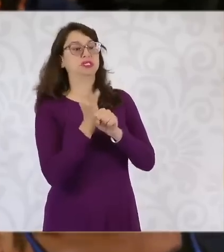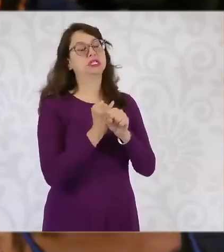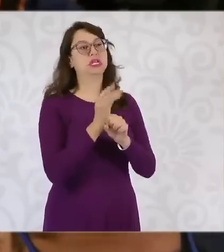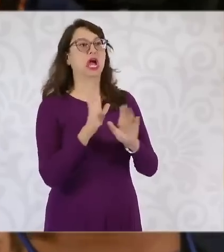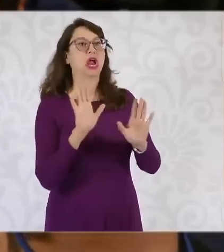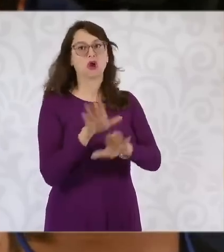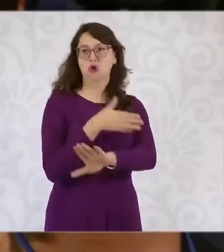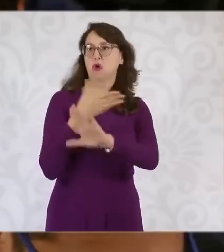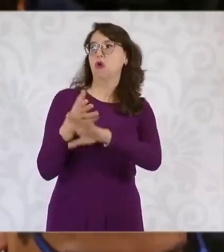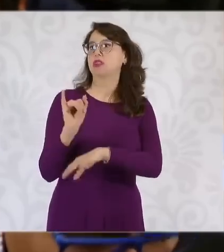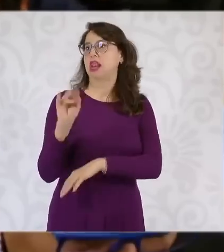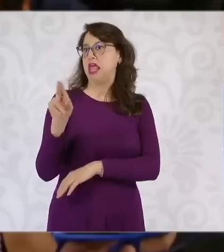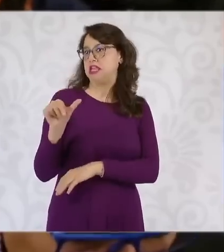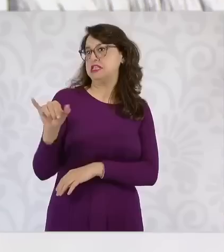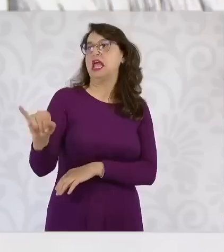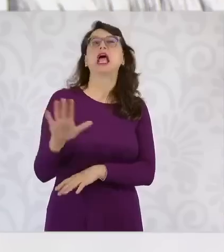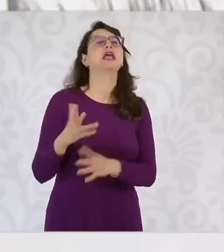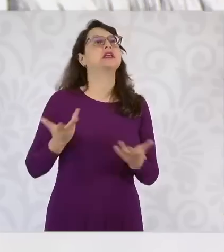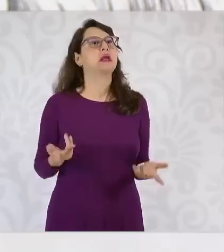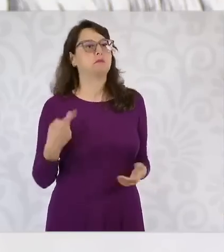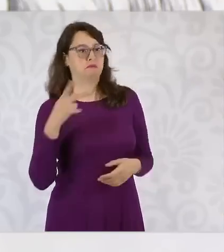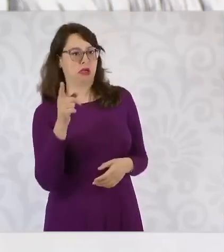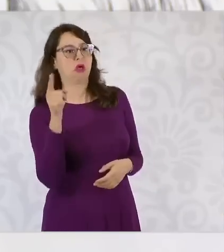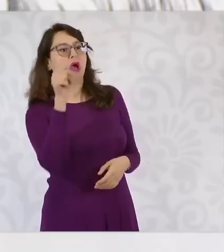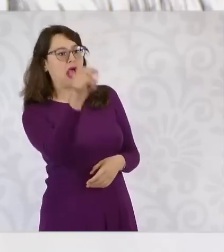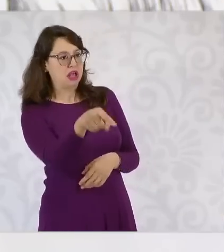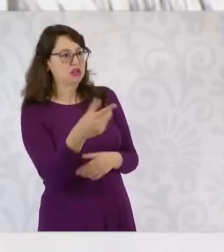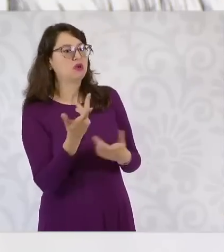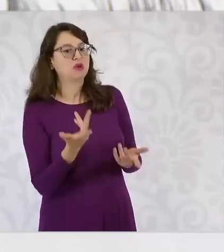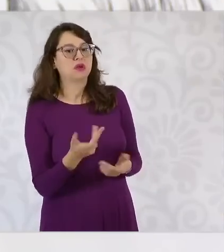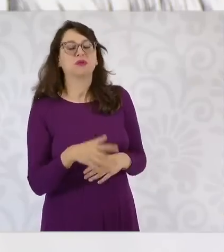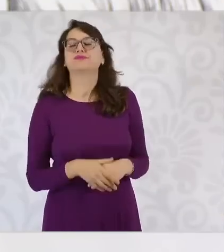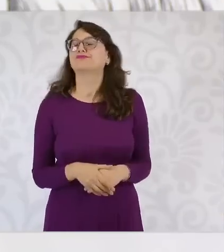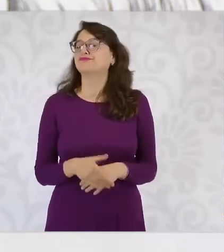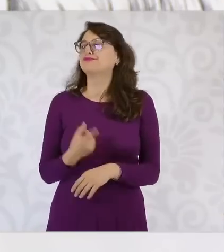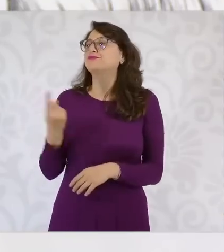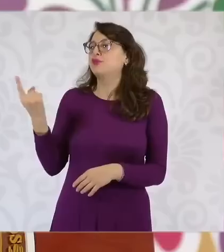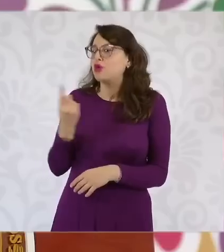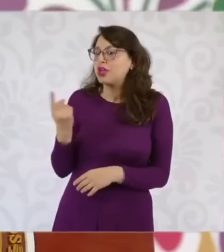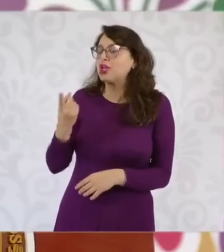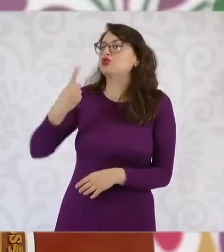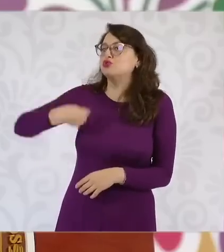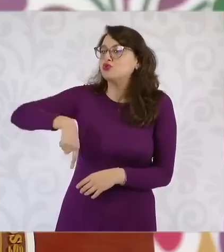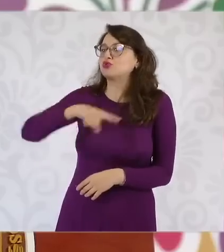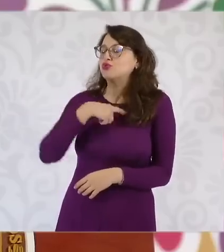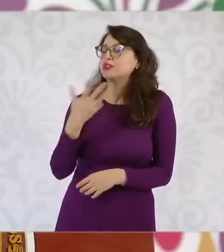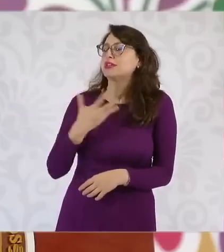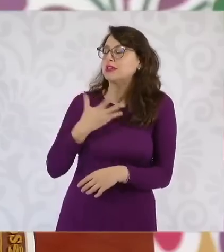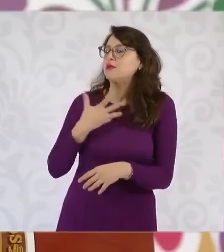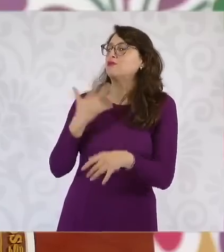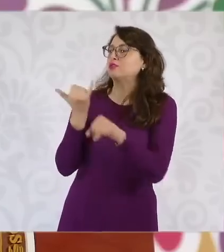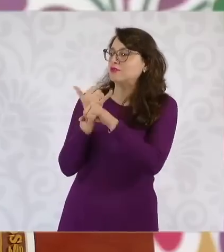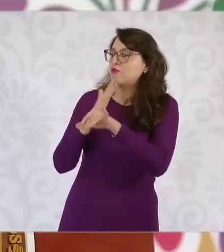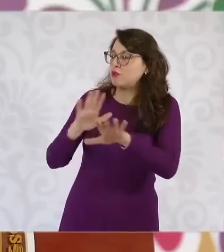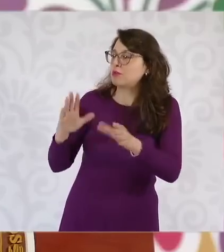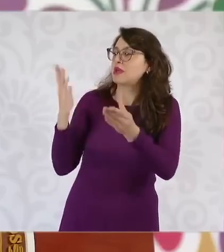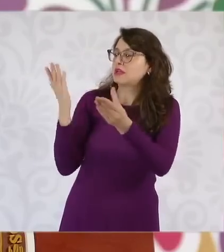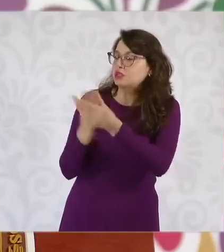Por qué no dice mismo por qué no dice lo misina ahí tenemos los los datos Pero por qué no dice lo